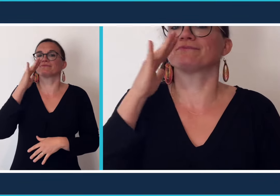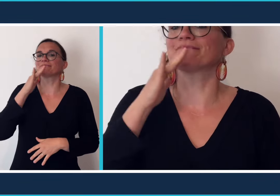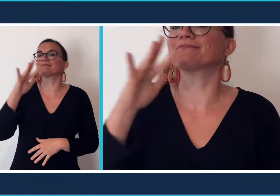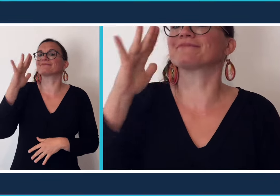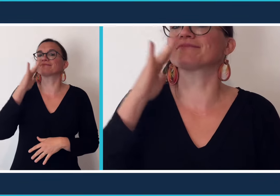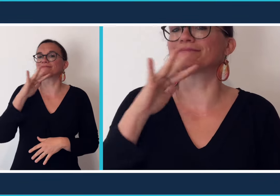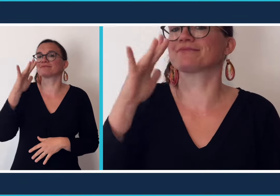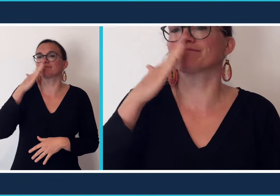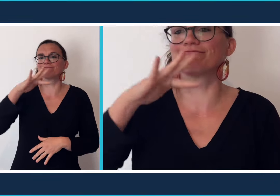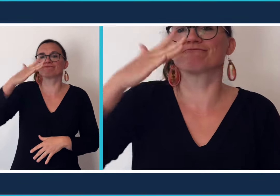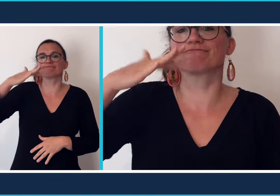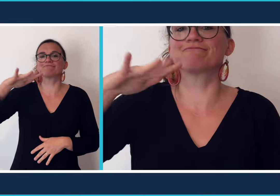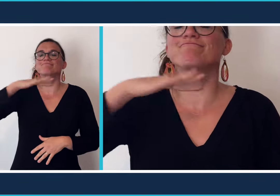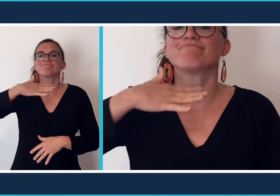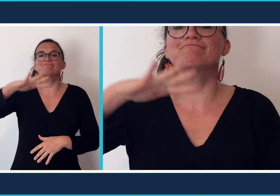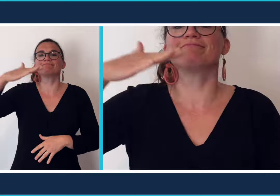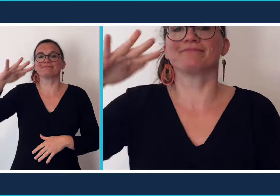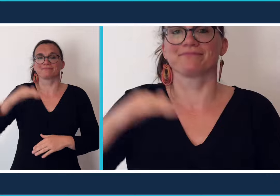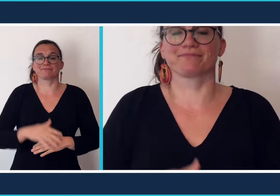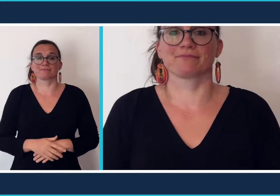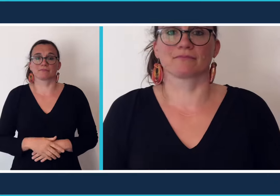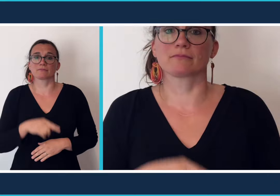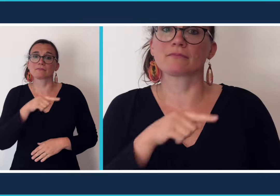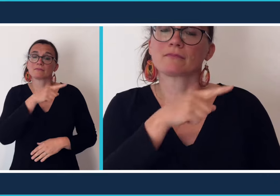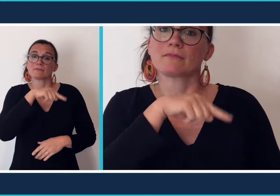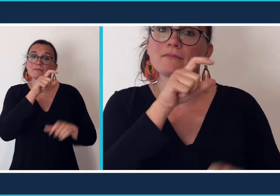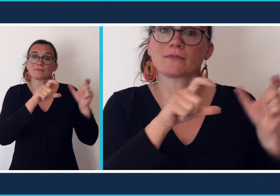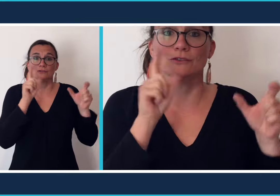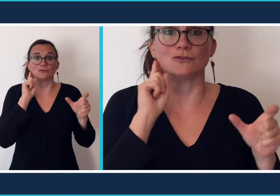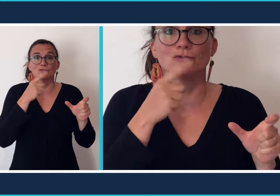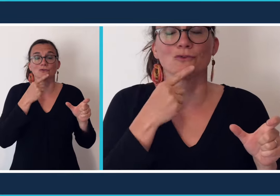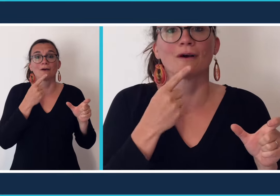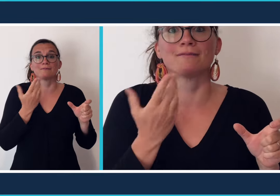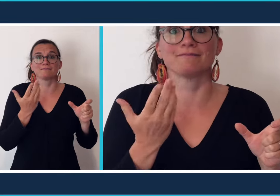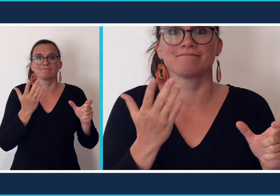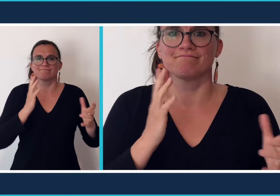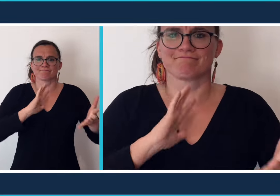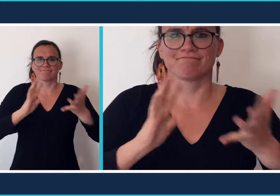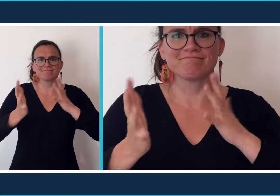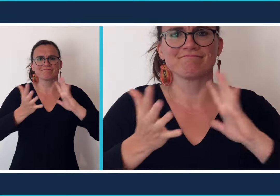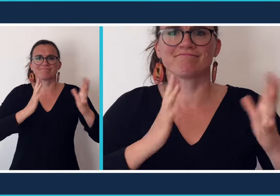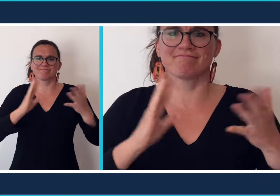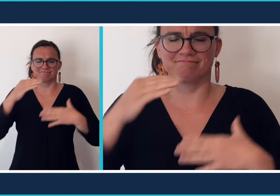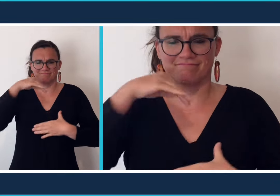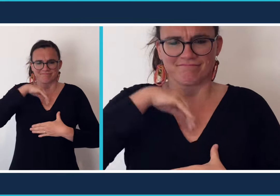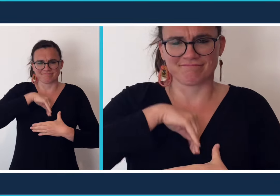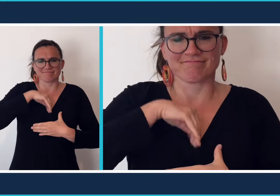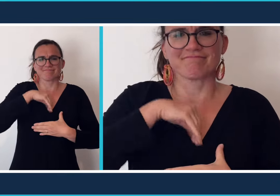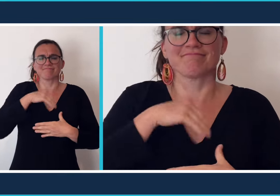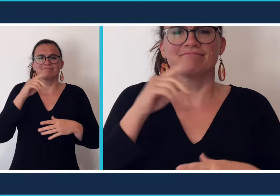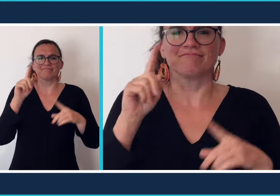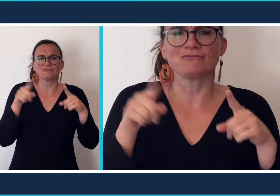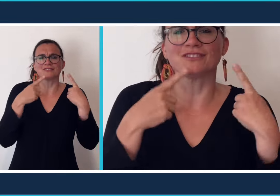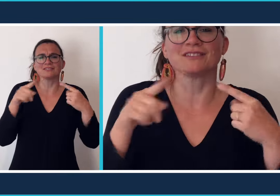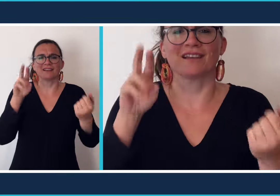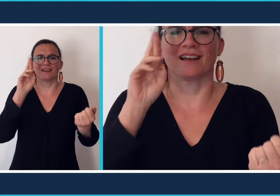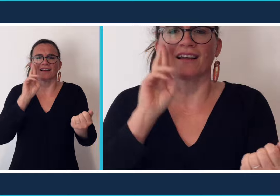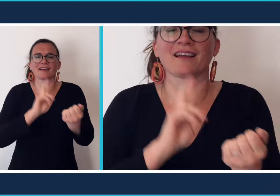les sourds eux s'approprient, la musique, le rythme et le langage du corps pour